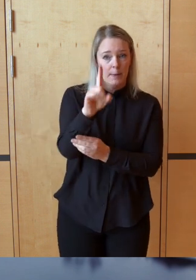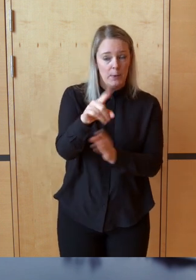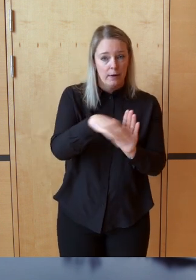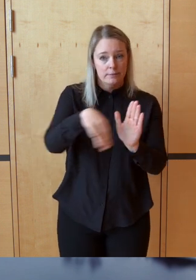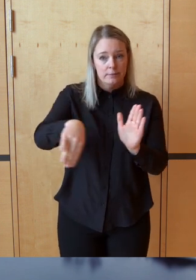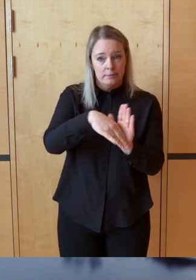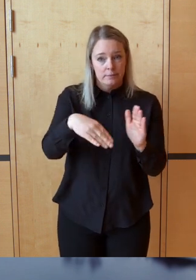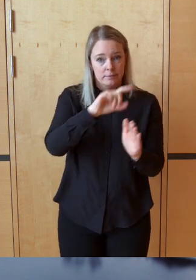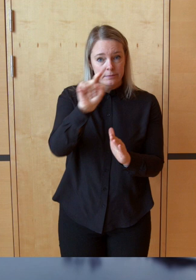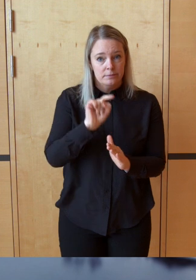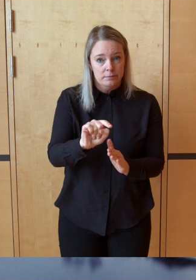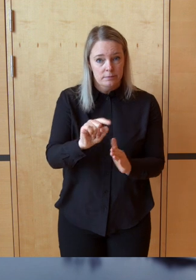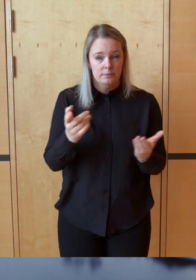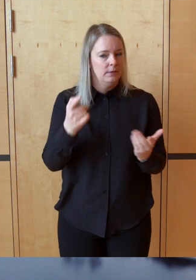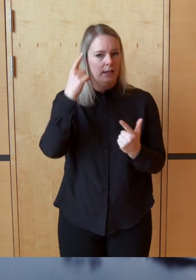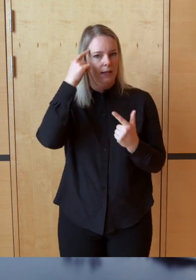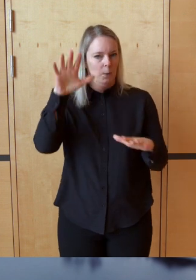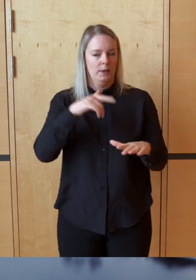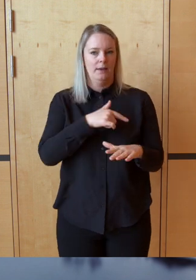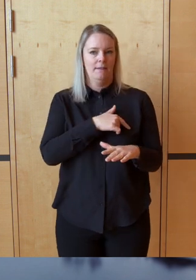Jag tror inte någon av er Jag skulle ställa upp en